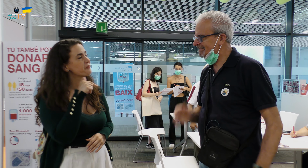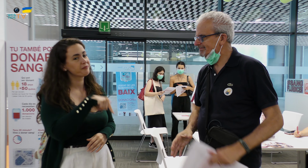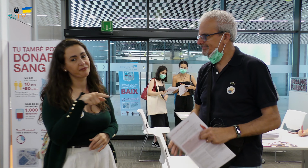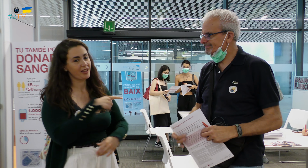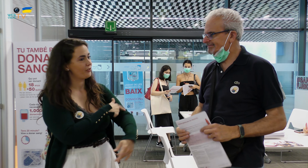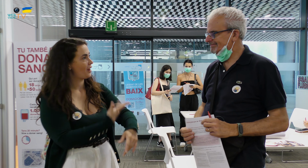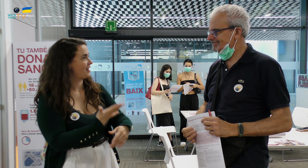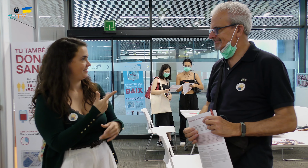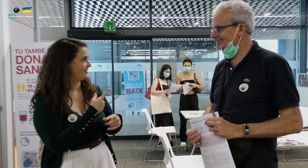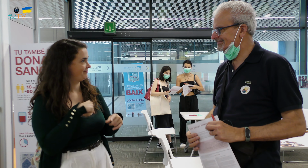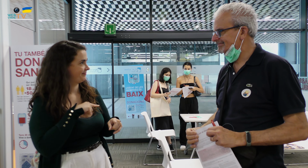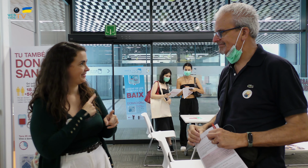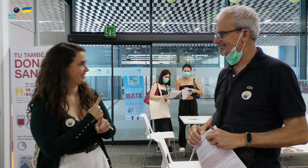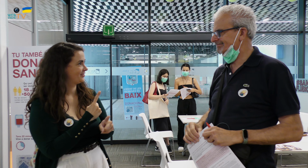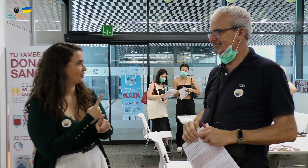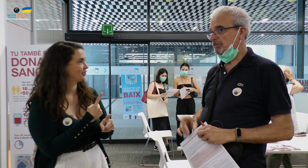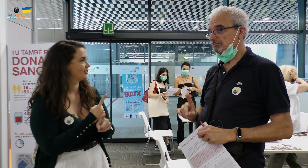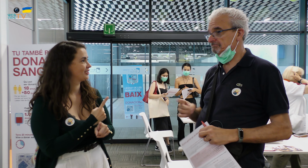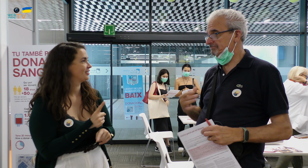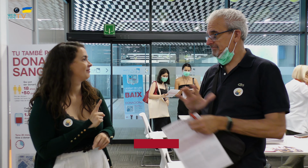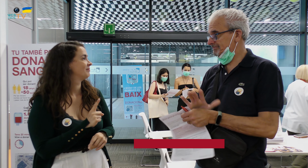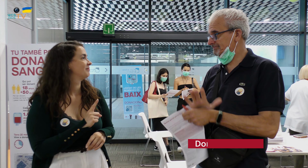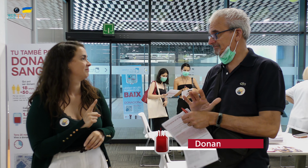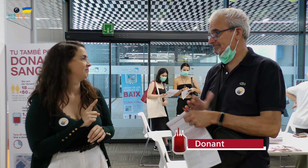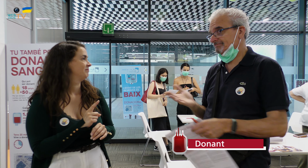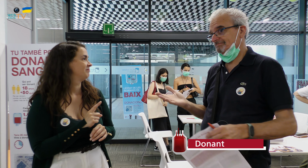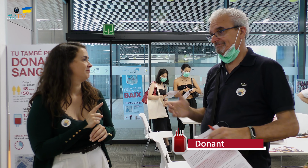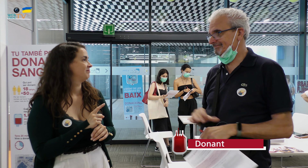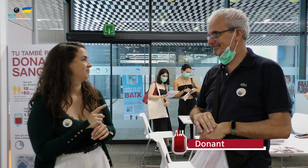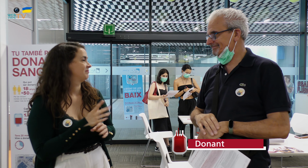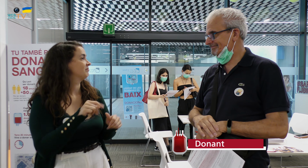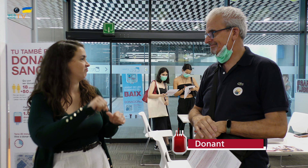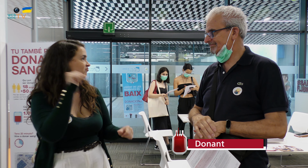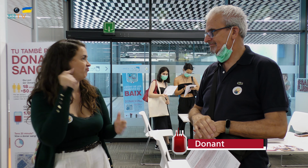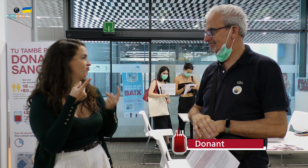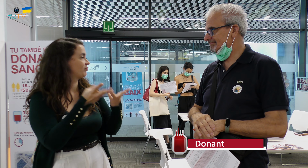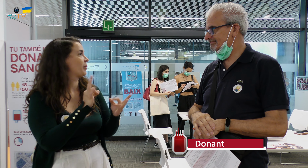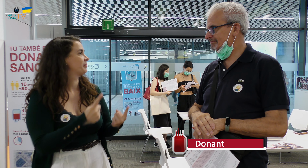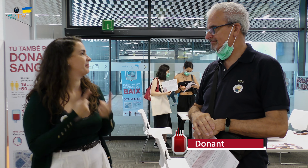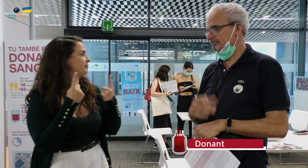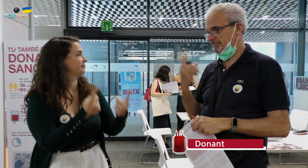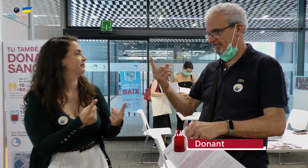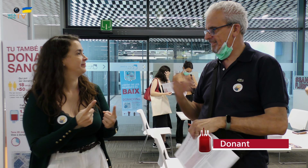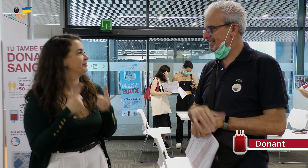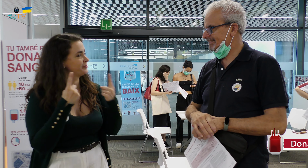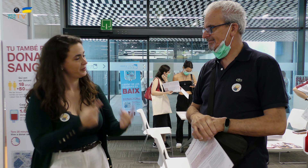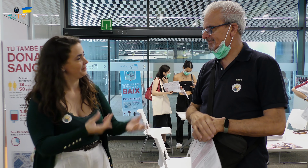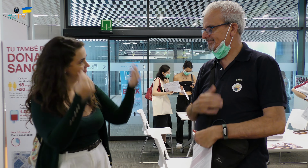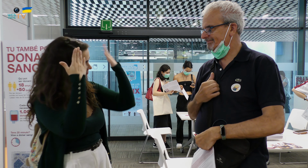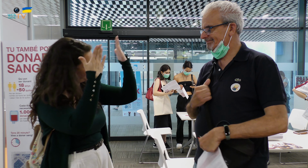Bon dia. Estàs nerviós per venir a donar sang? - No, estic molt tranquil. Ja havies donat sang en altres ocasions o és la primera vegada? - És la primera vegada.